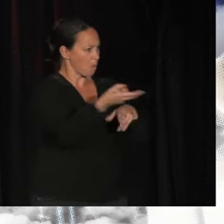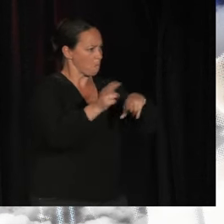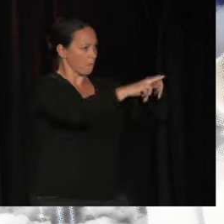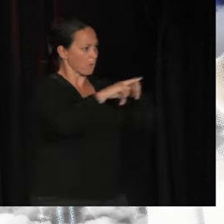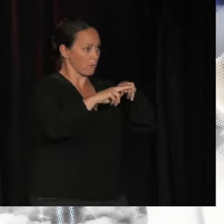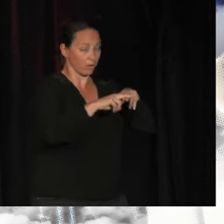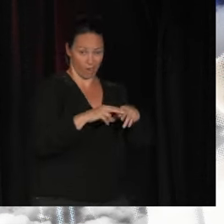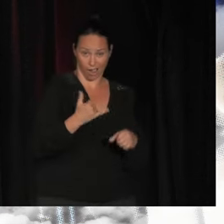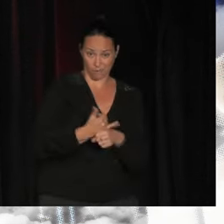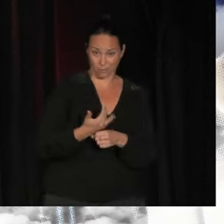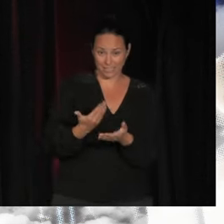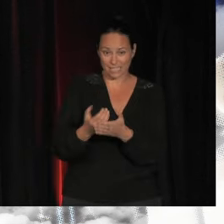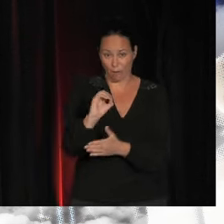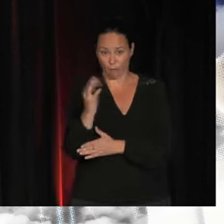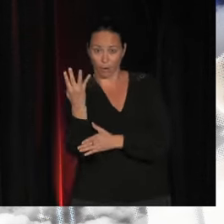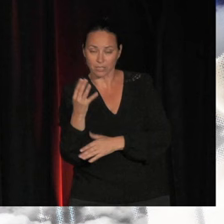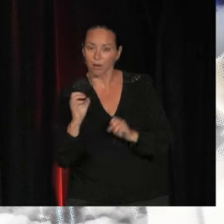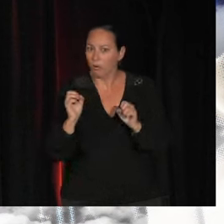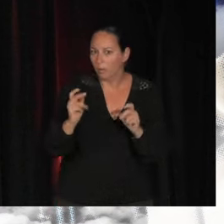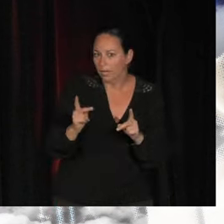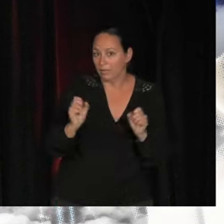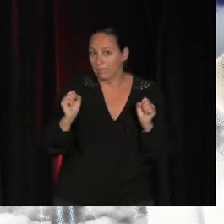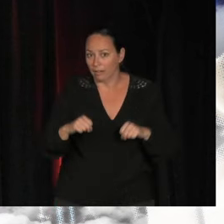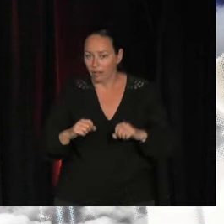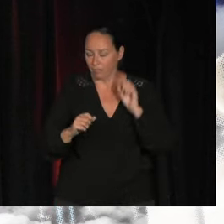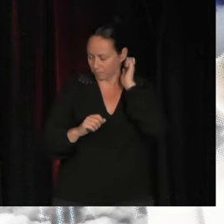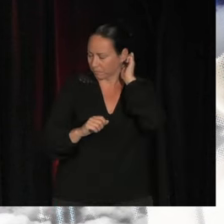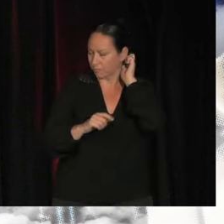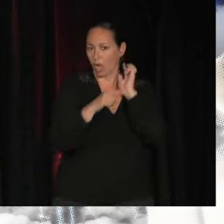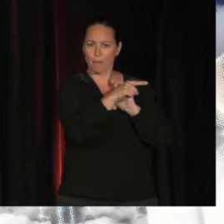Overwatch, très bien." J'imagine qu'en détail, c'est probablement plus compliqué que ça. En fait, les robots étaient méchants.